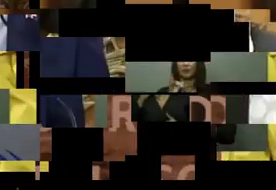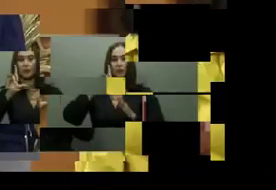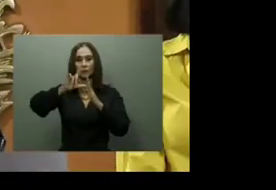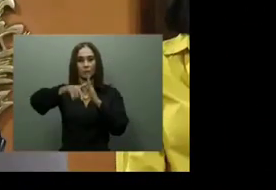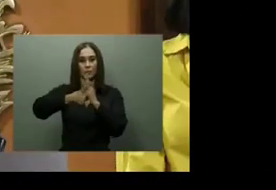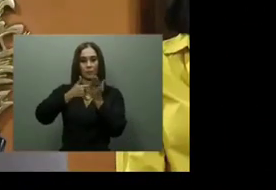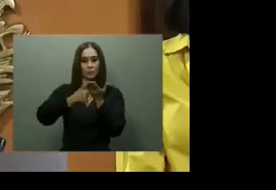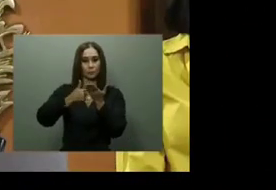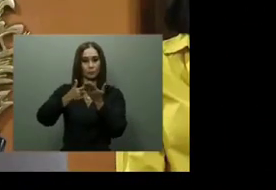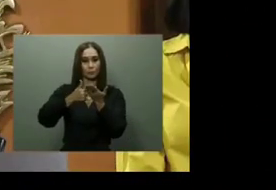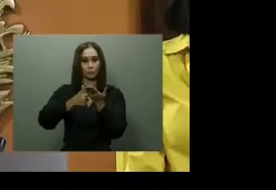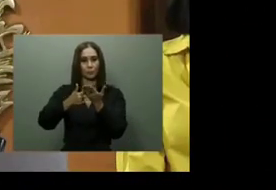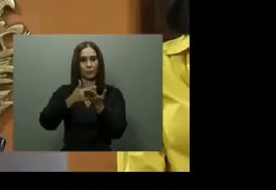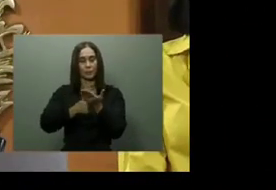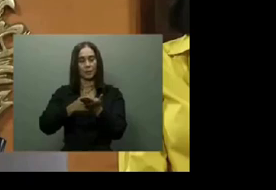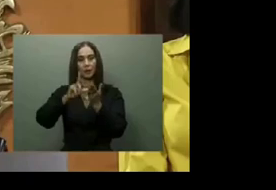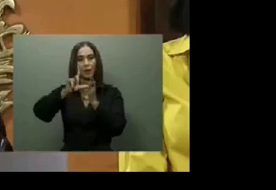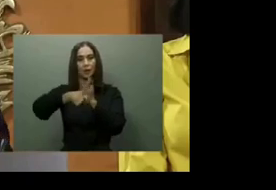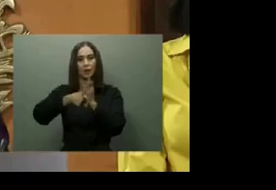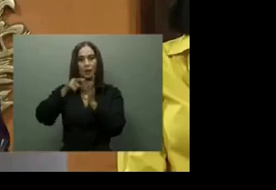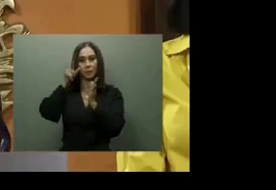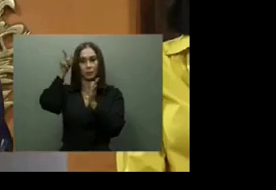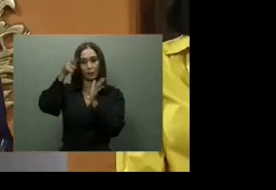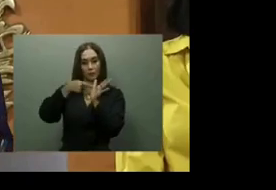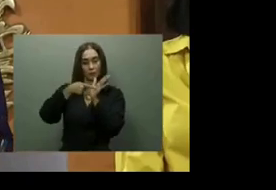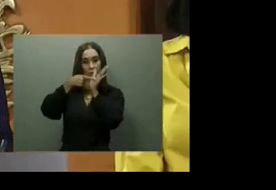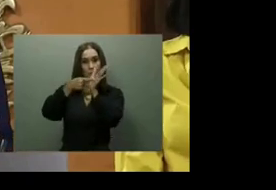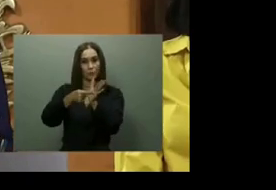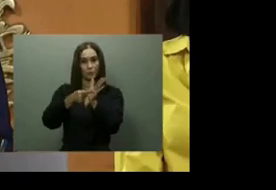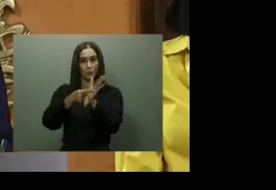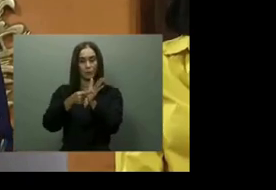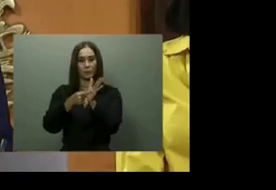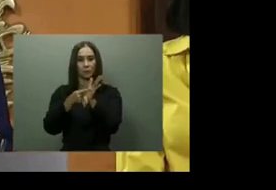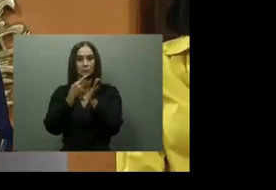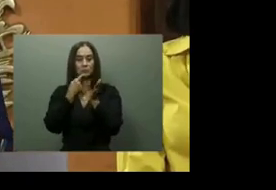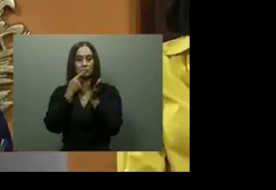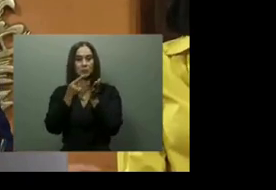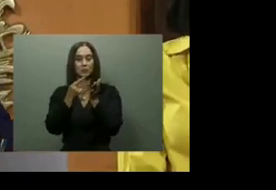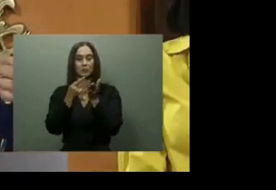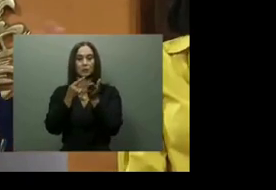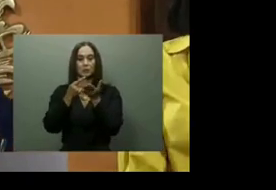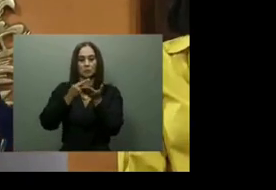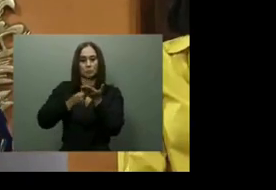La obra tuvo una inversión total superior a los 978 millones de pesos, de los cuales